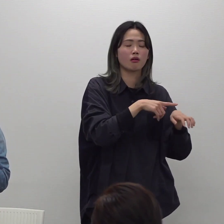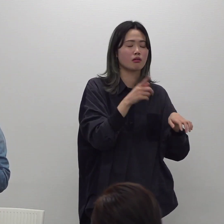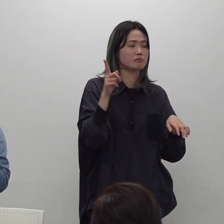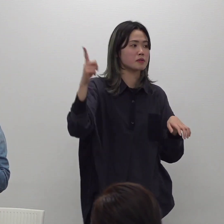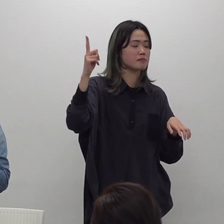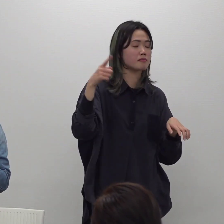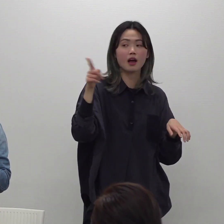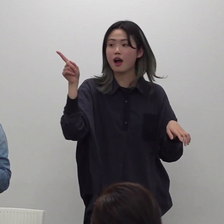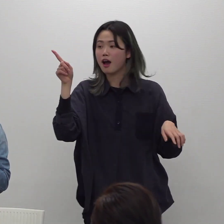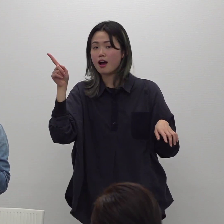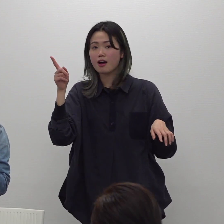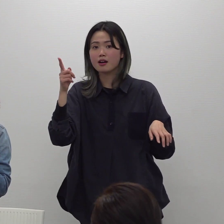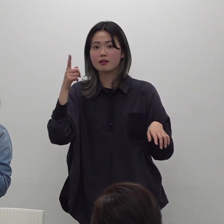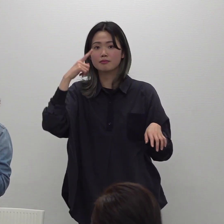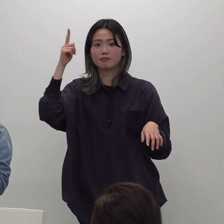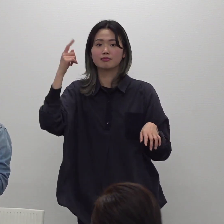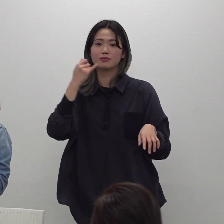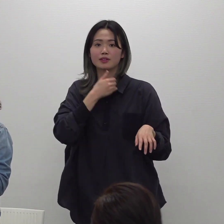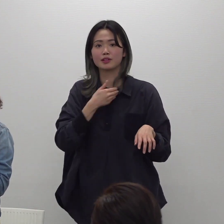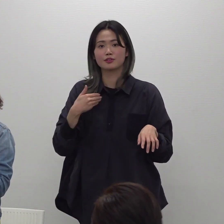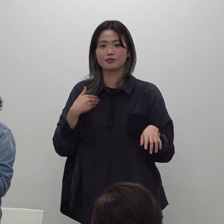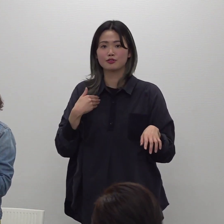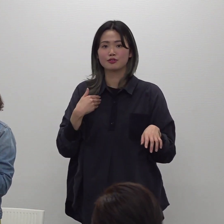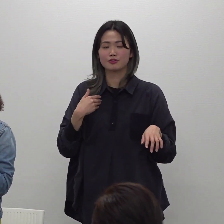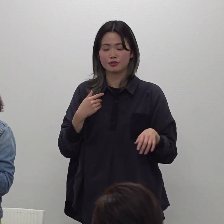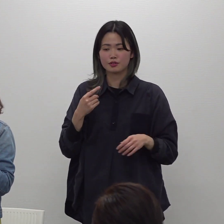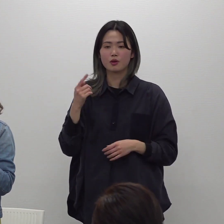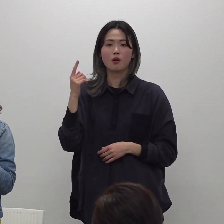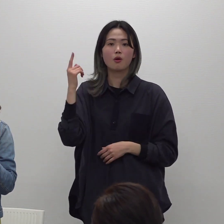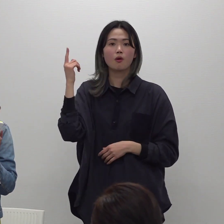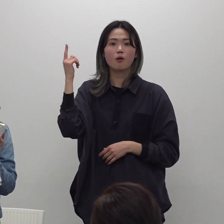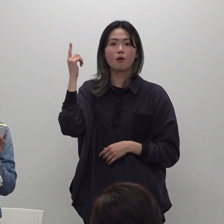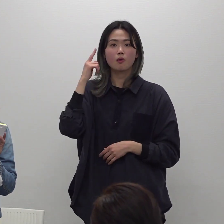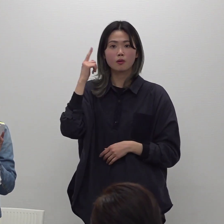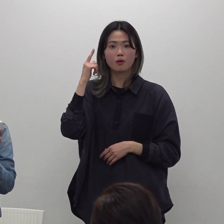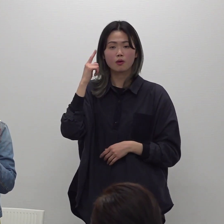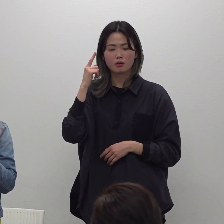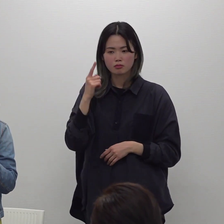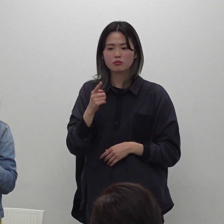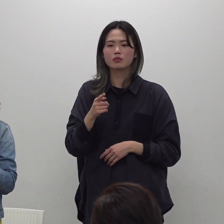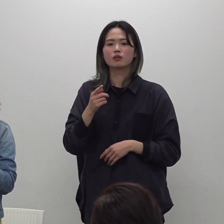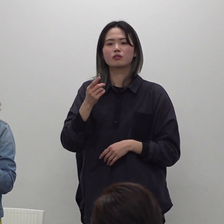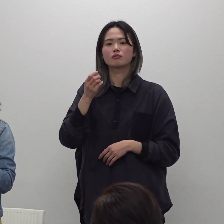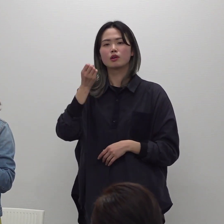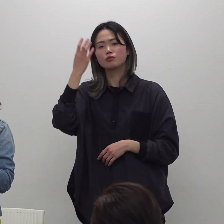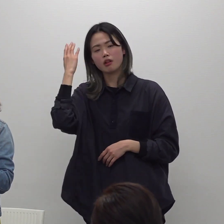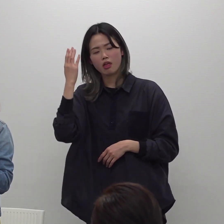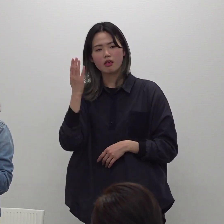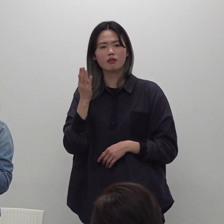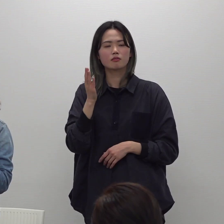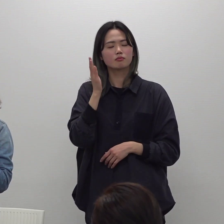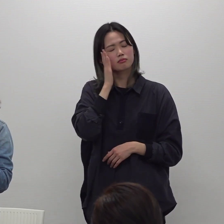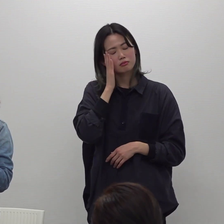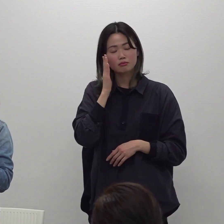それは音というものの役割として忘れている人だろうが 寝ている人だろうが時間だよとか